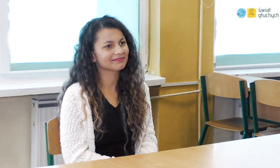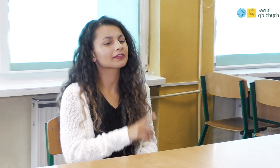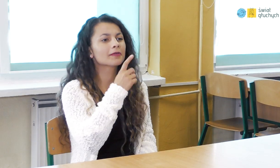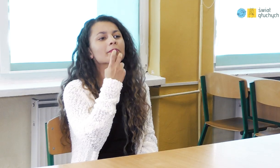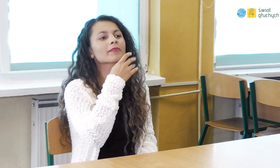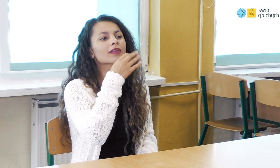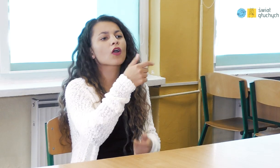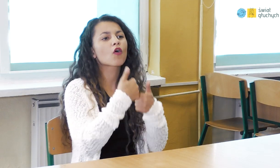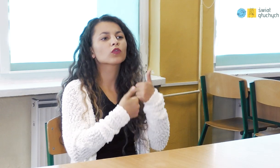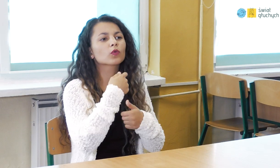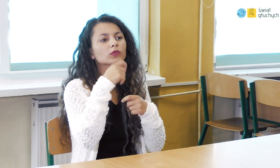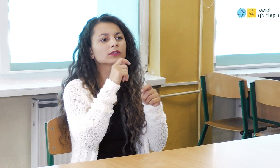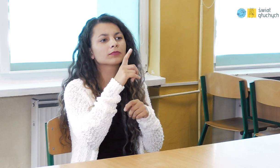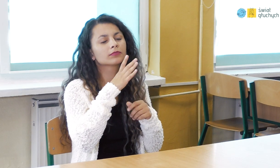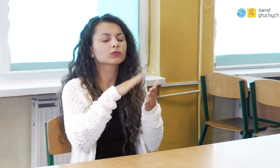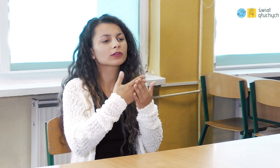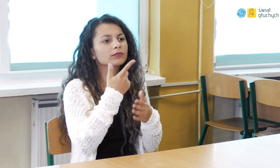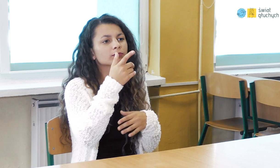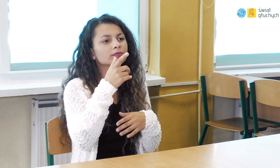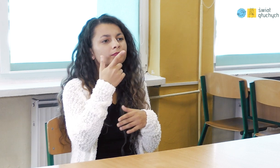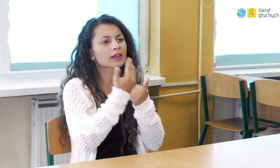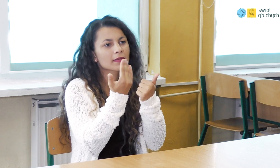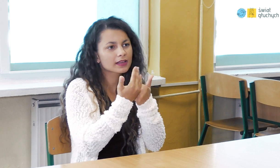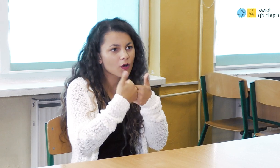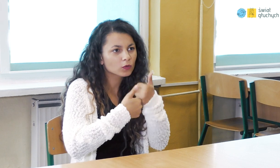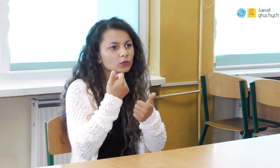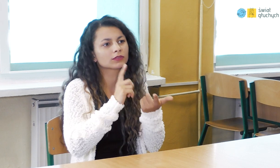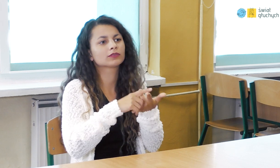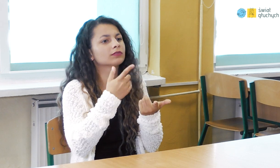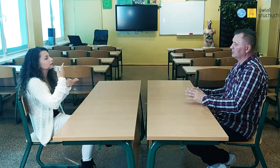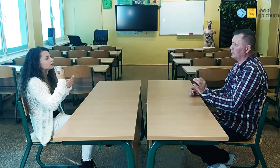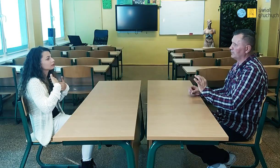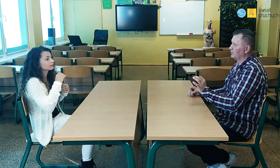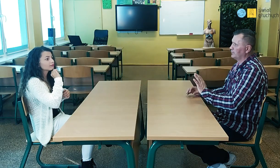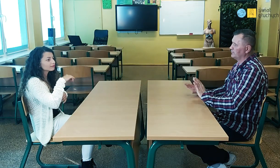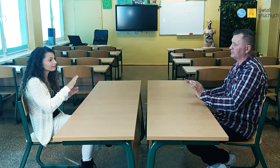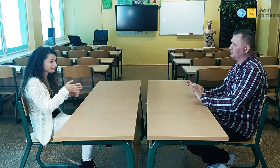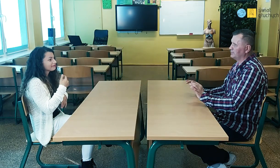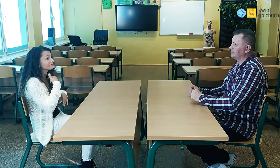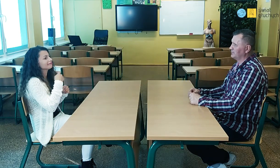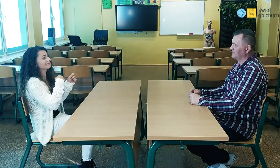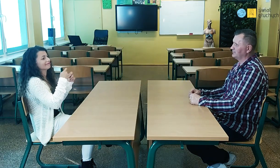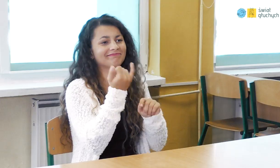Jeździliście na konkursy matematyczne? Nie, nie jeździliśmy.